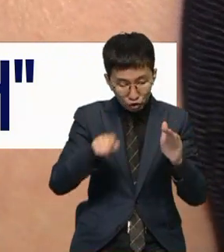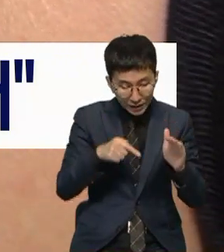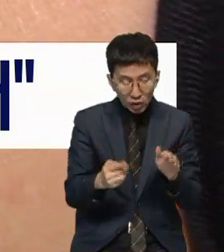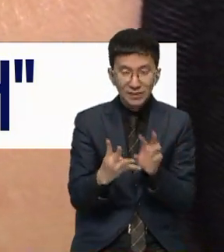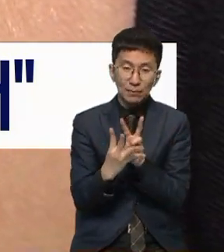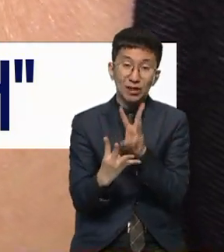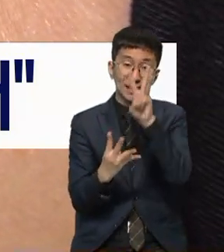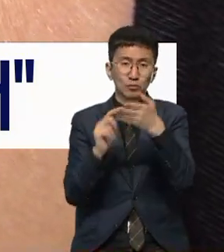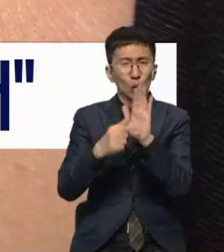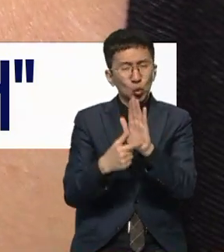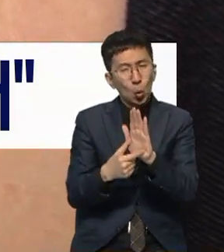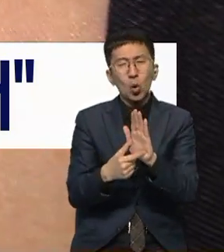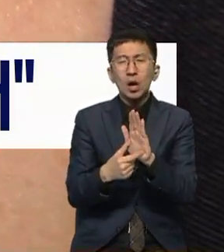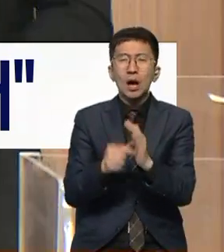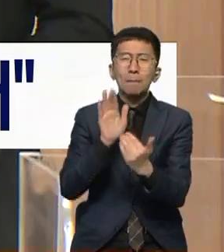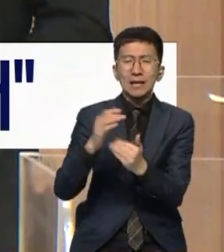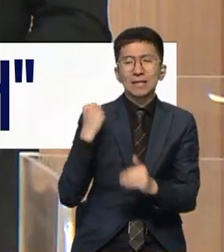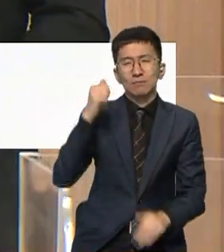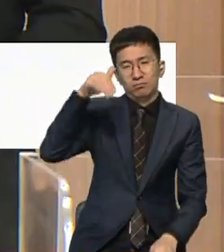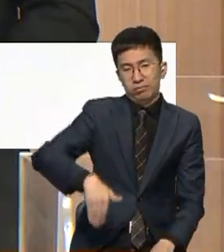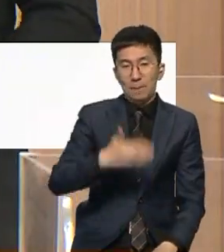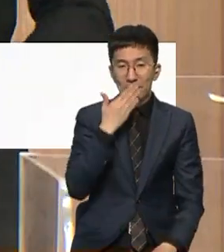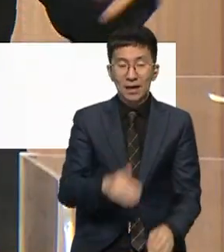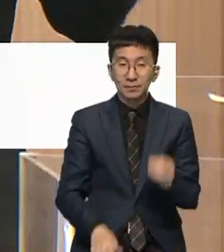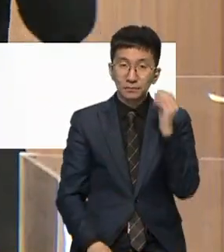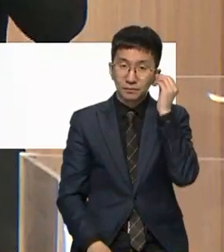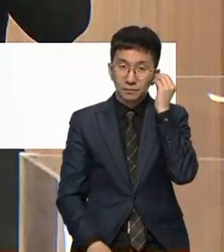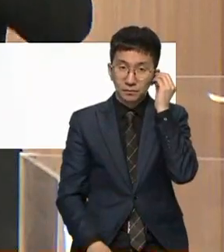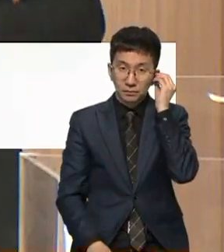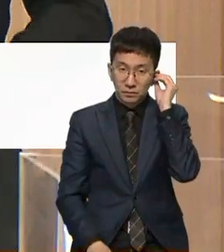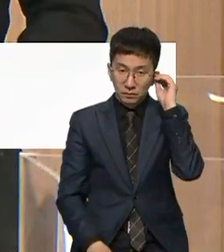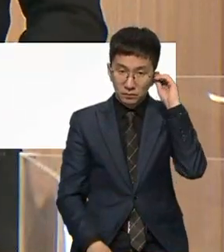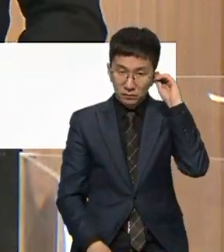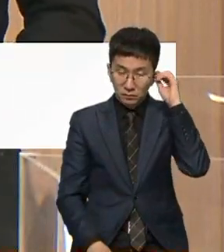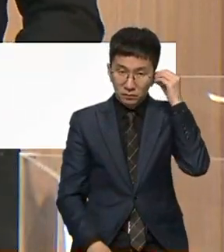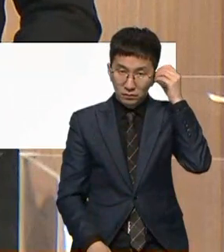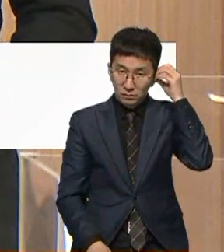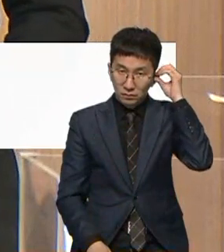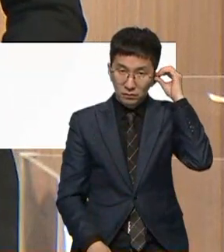해당한다는 겁니다.